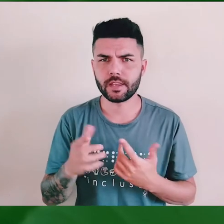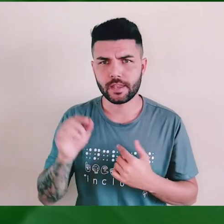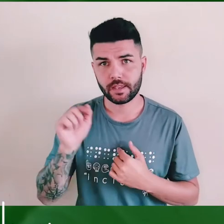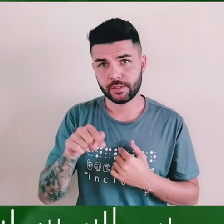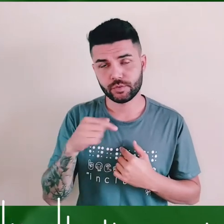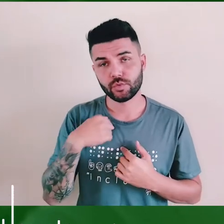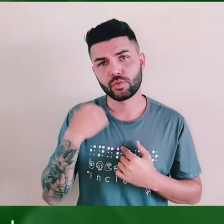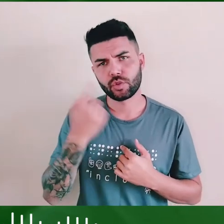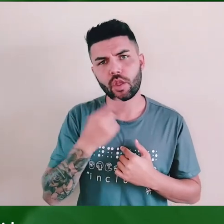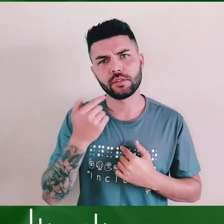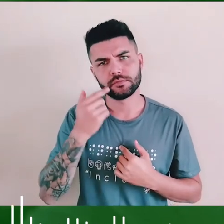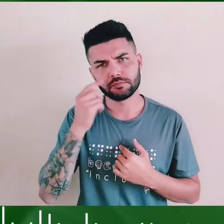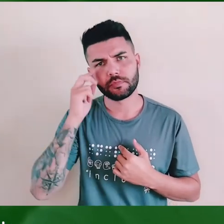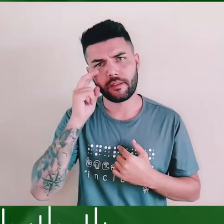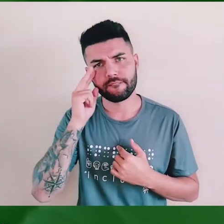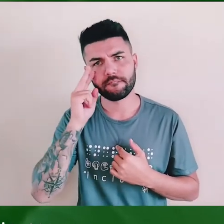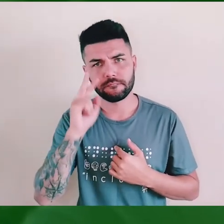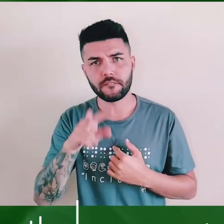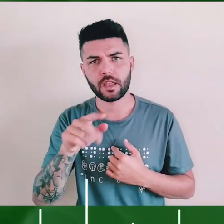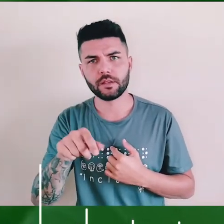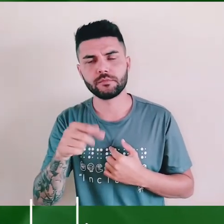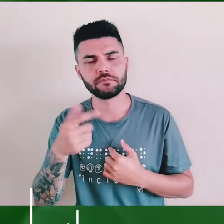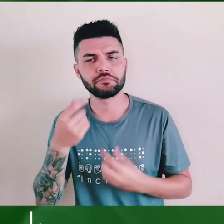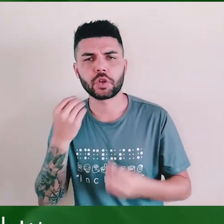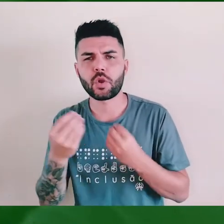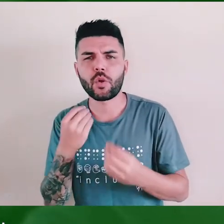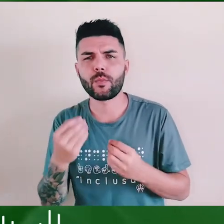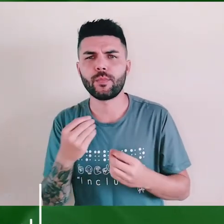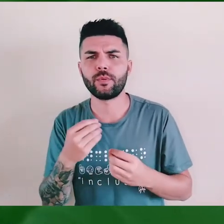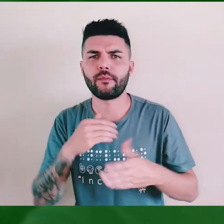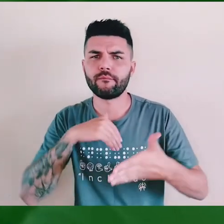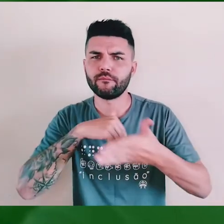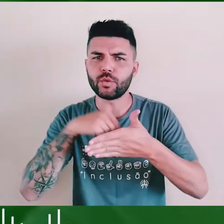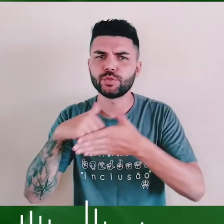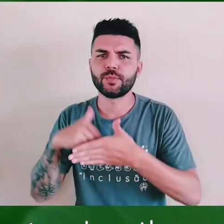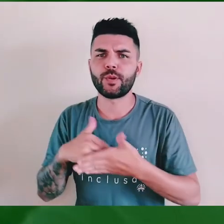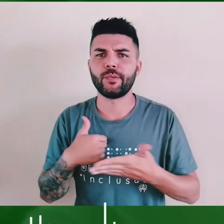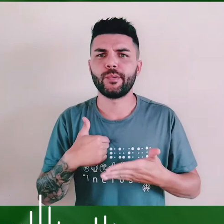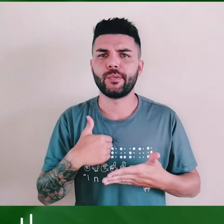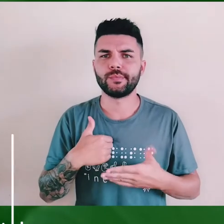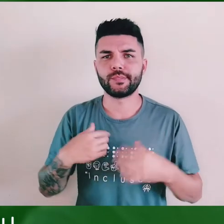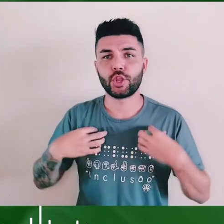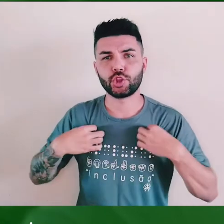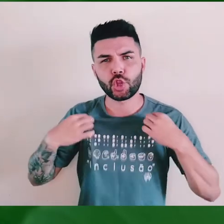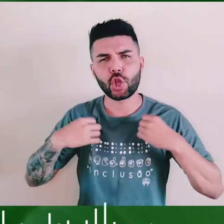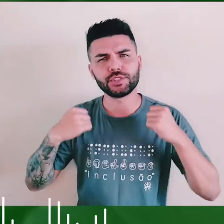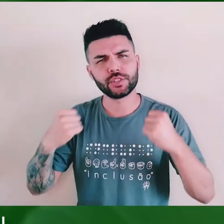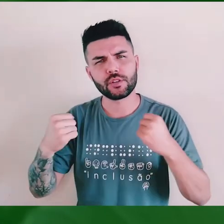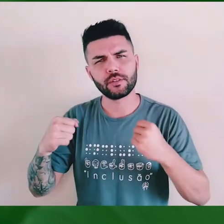um padrão muito tradicional nos campos de futebol e você acha que essas lutas conseguem